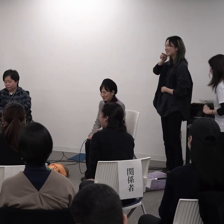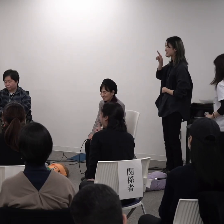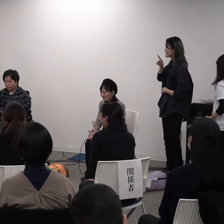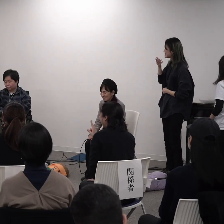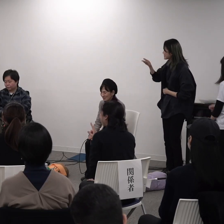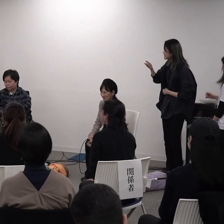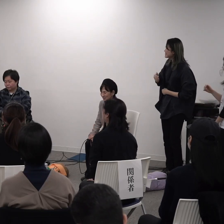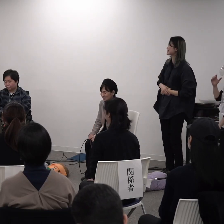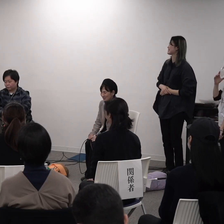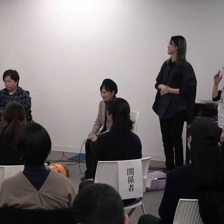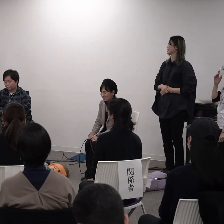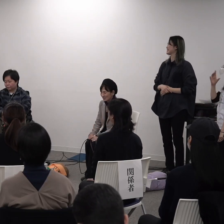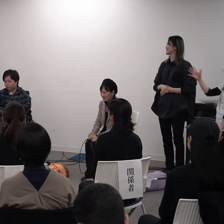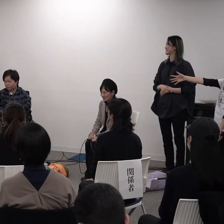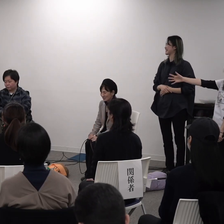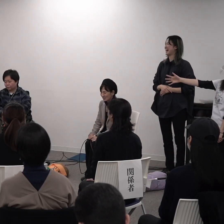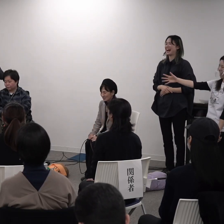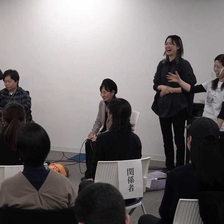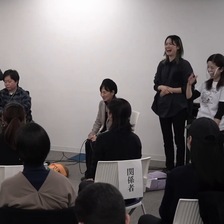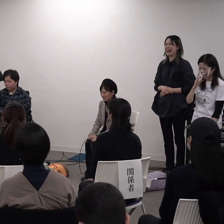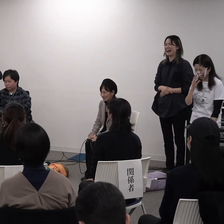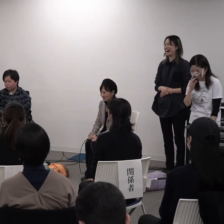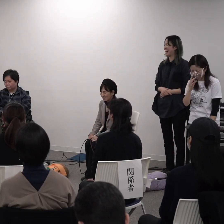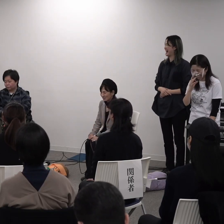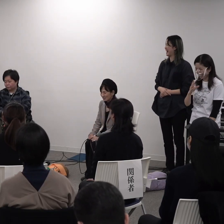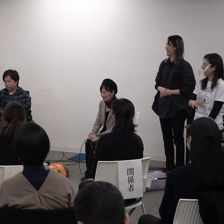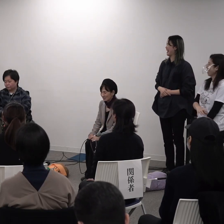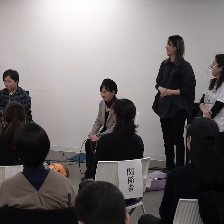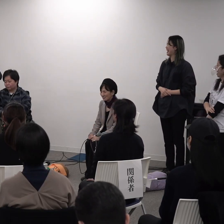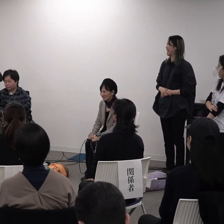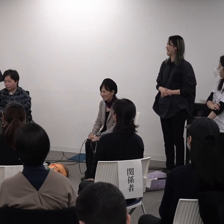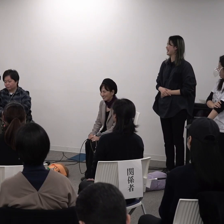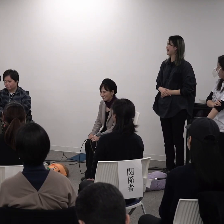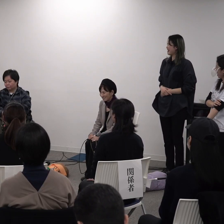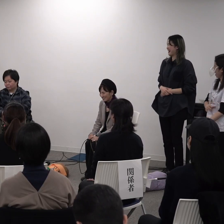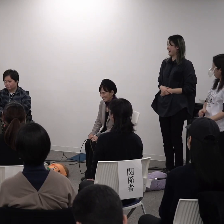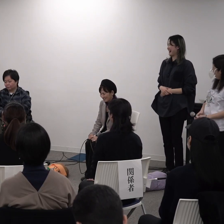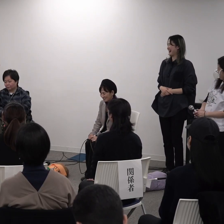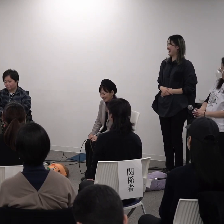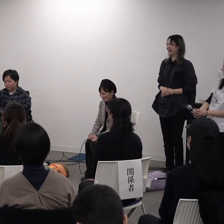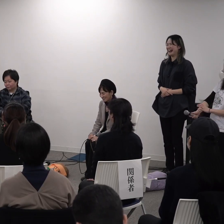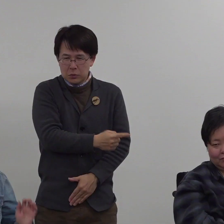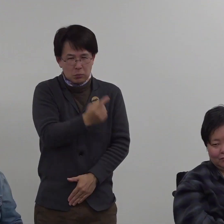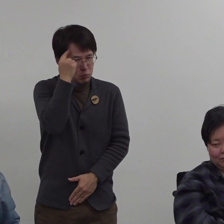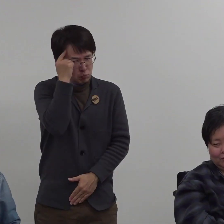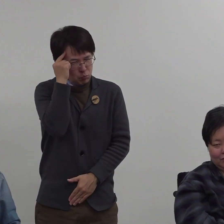松本）一生懸命話すことを考えてたので飛ばされる とちょっと私の頭の中が狂ってきてしまうので